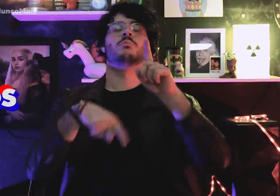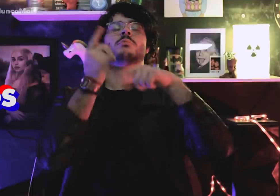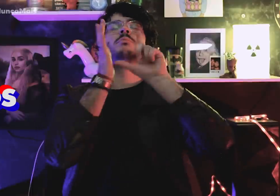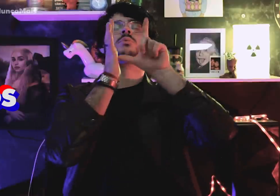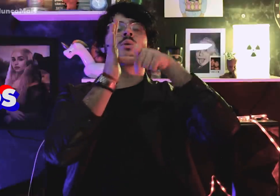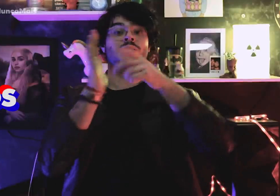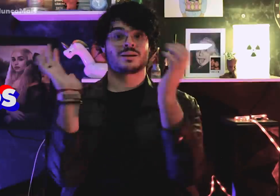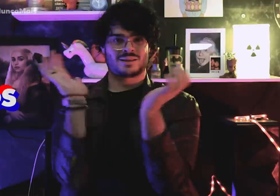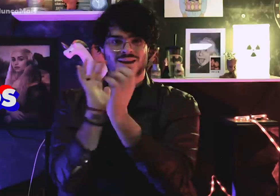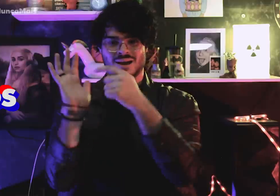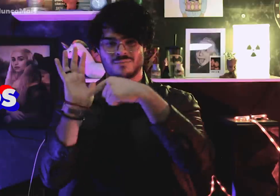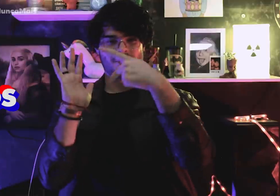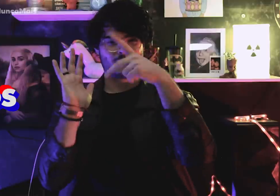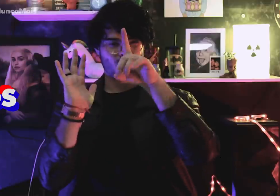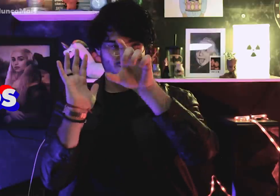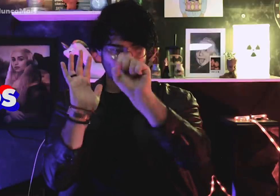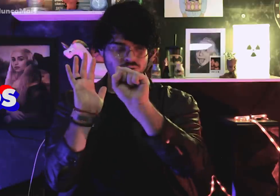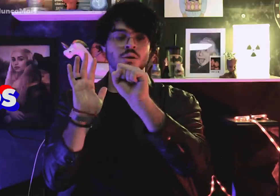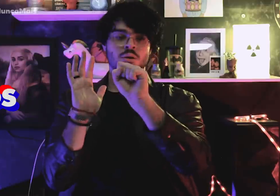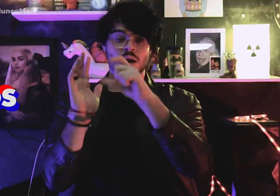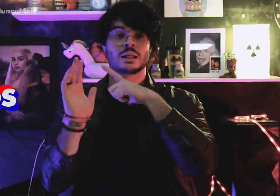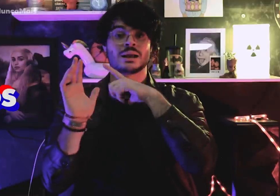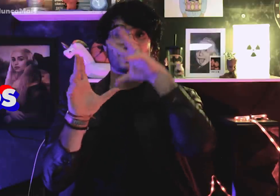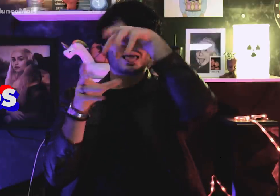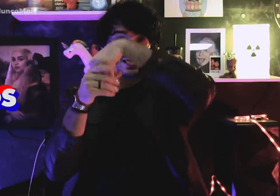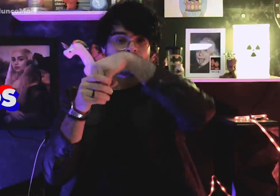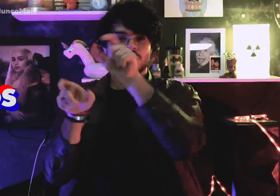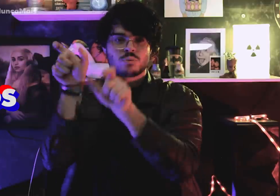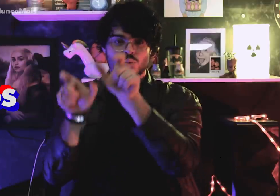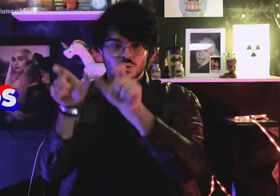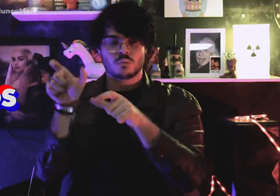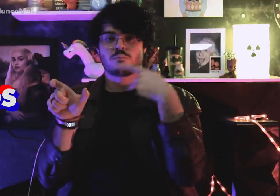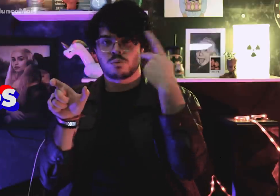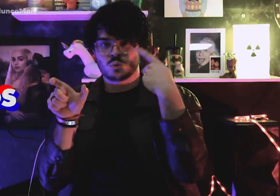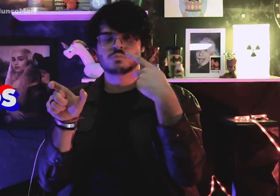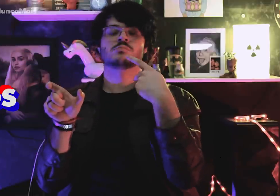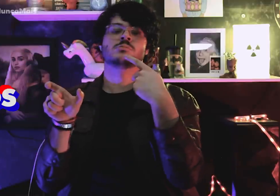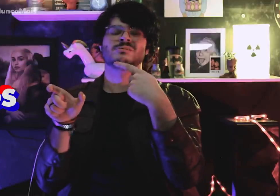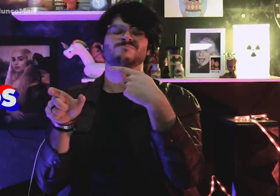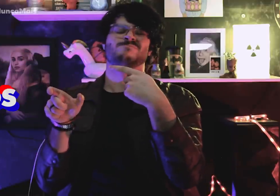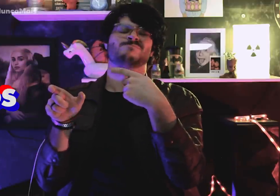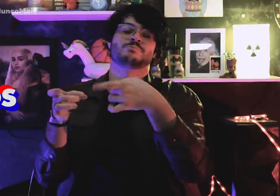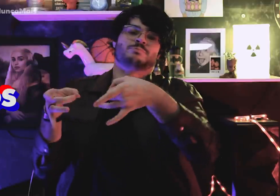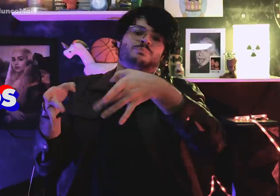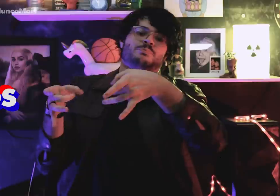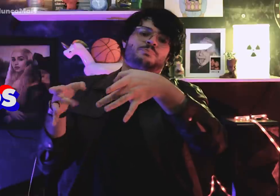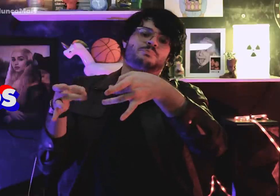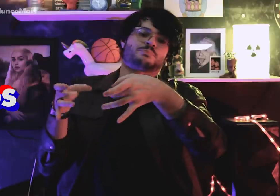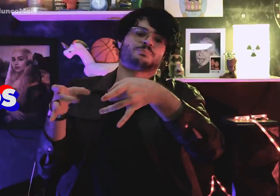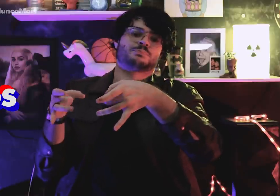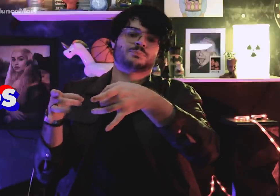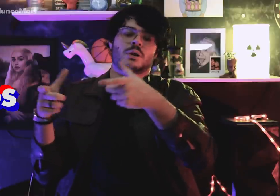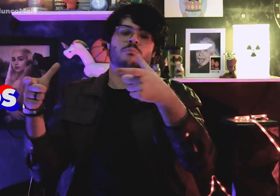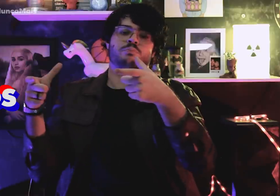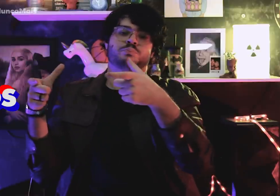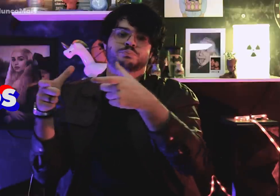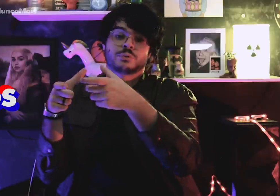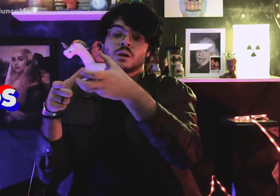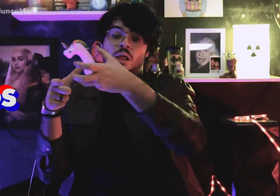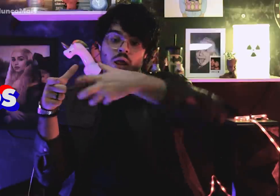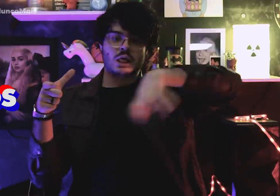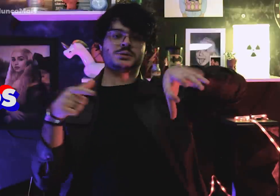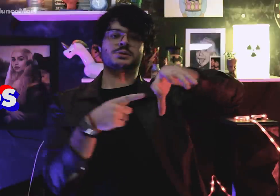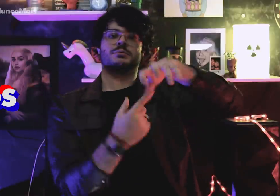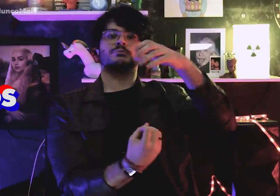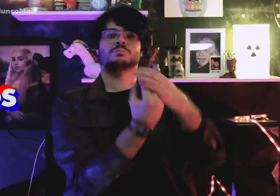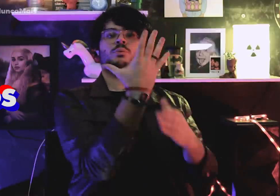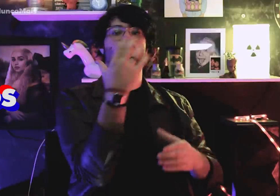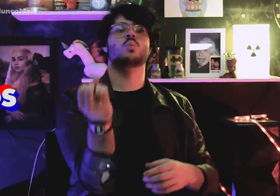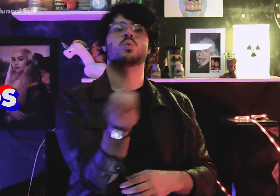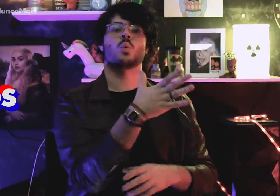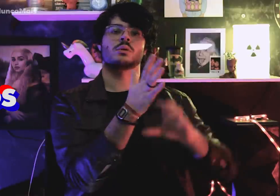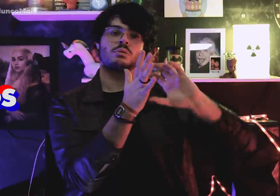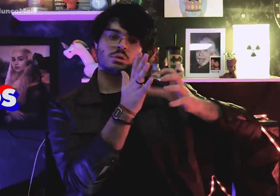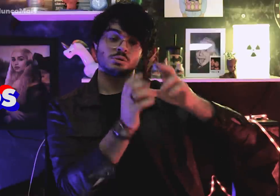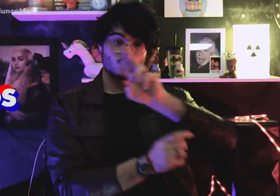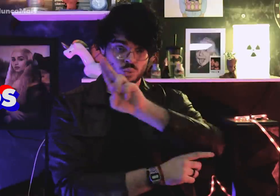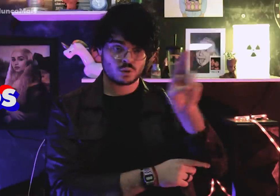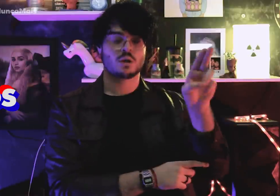Mais tarde, alguns dos integrantes abandonaram o partido e instauraram o